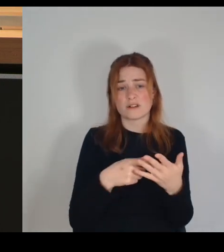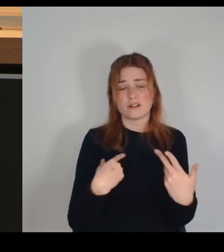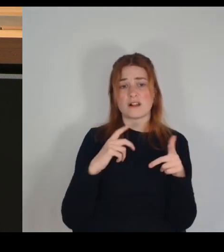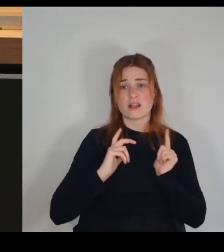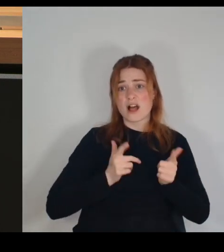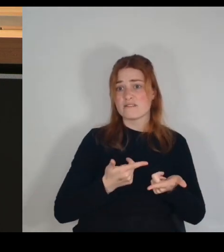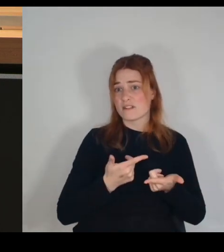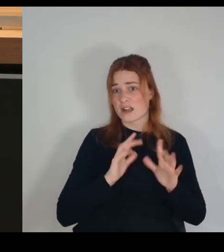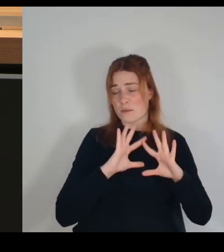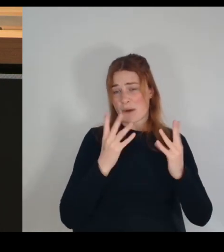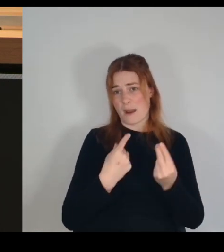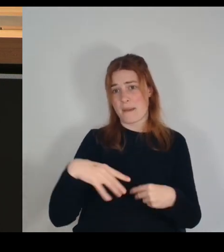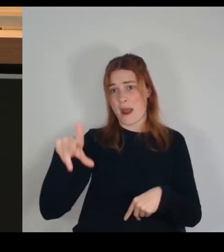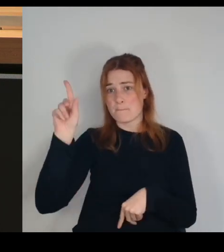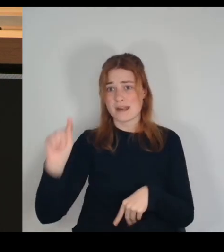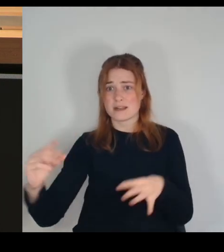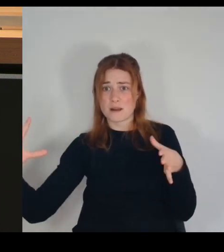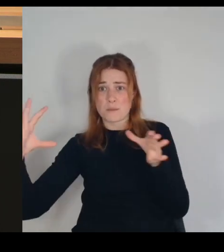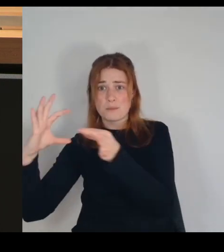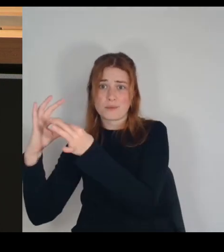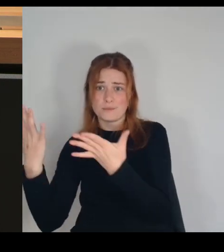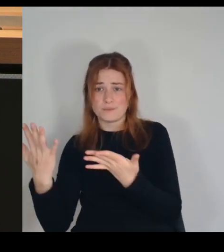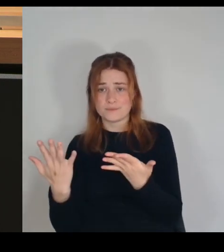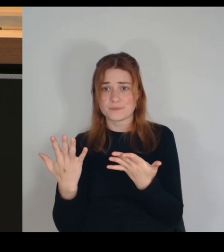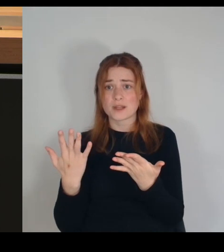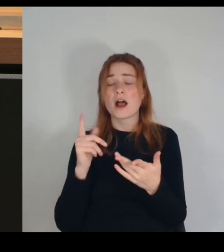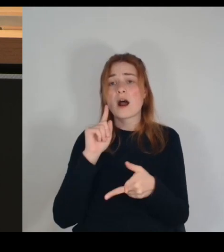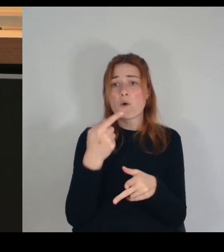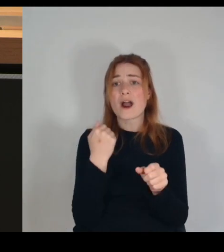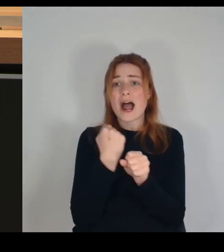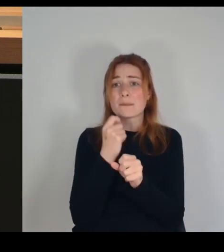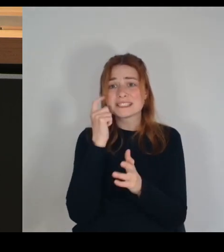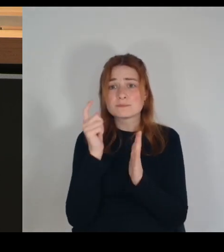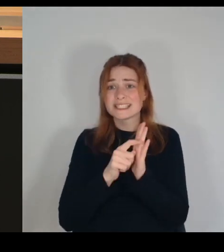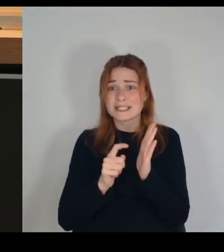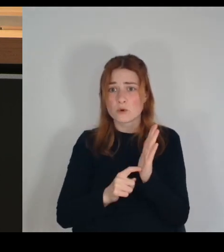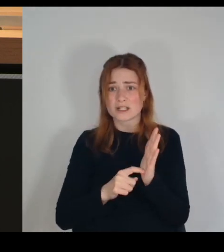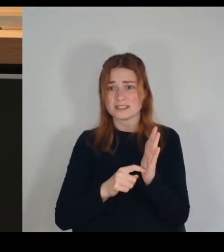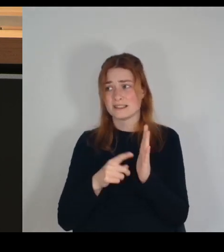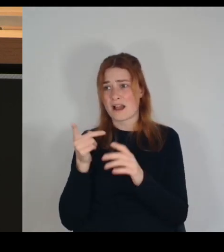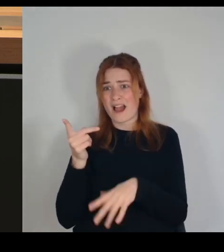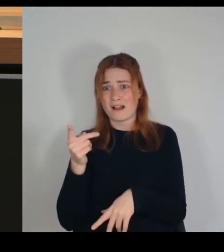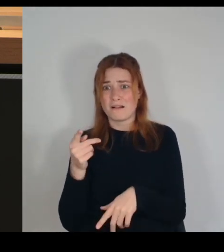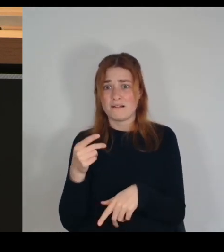Arbeitsbedingungen daherkommen und die gewünschten Leistungen nicht erbringen. Und deshalb sieht es in den Schulen so aus, wie es jetzt aussieht.